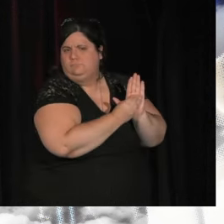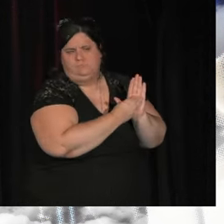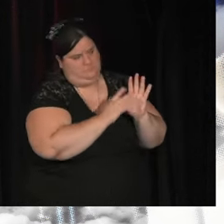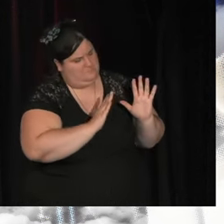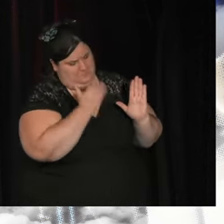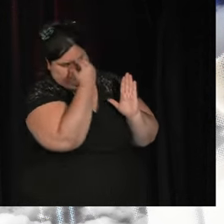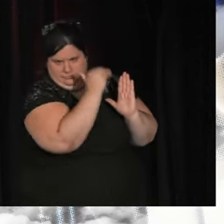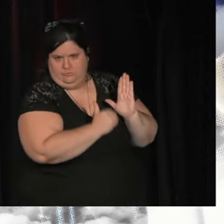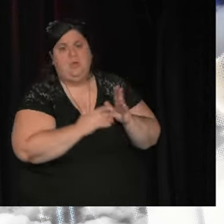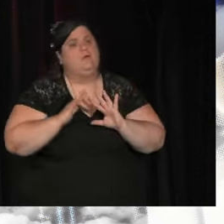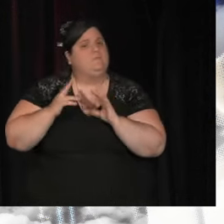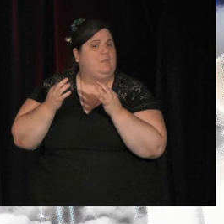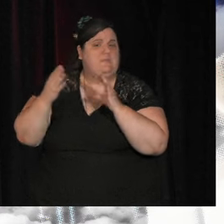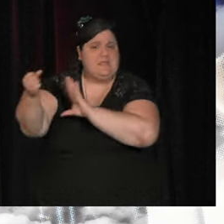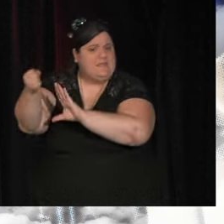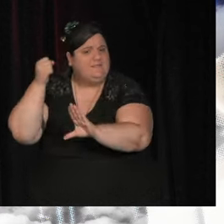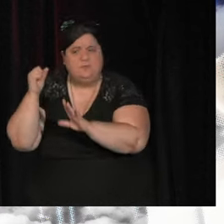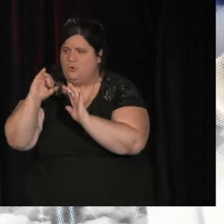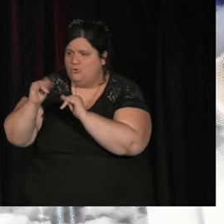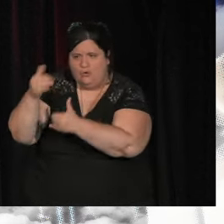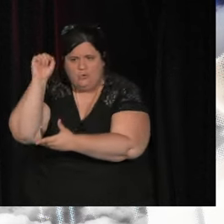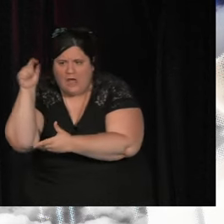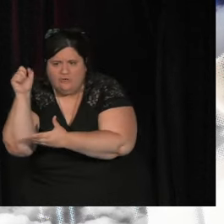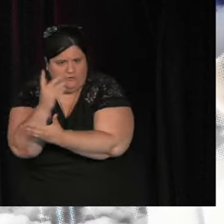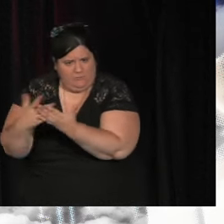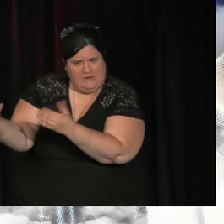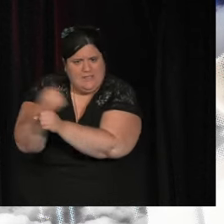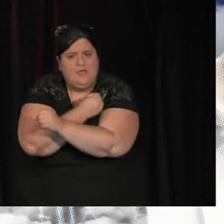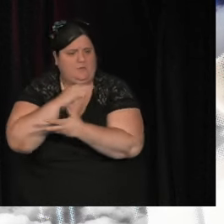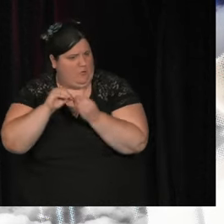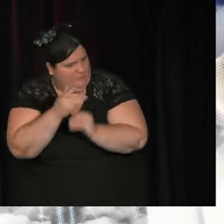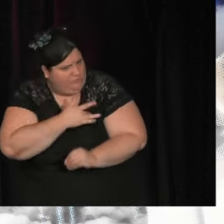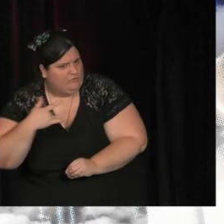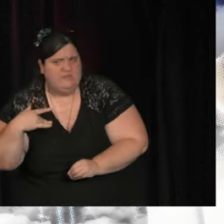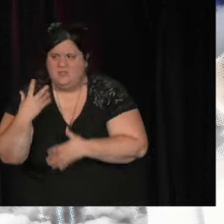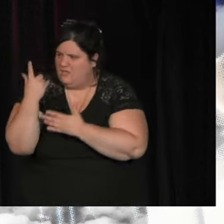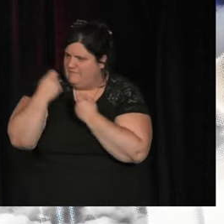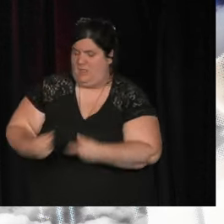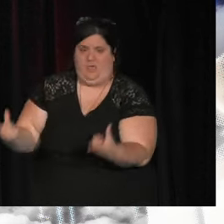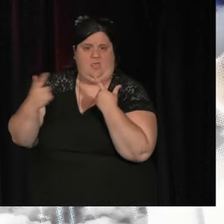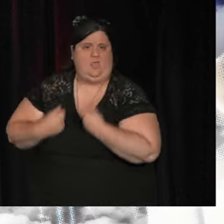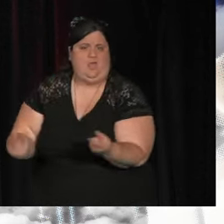du coup les mêmes enjeux de santé, de problèmes de finance, d'endettement, etc., ils ont interdit.